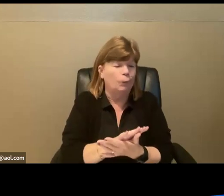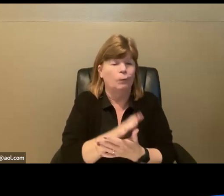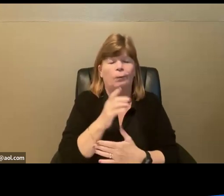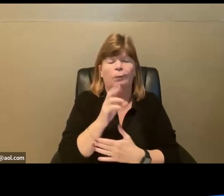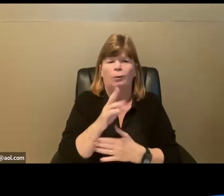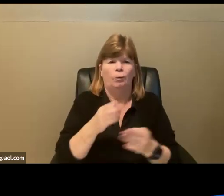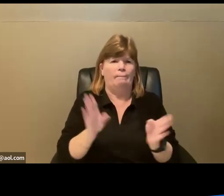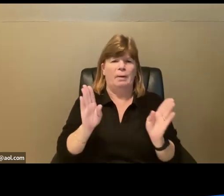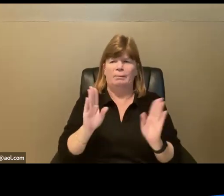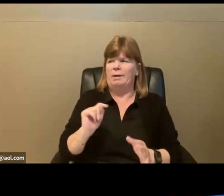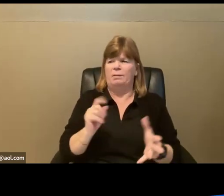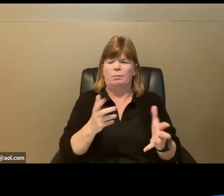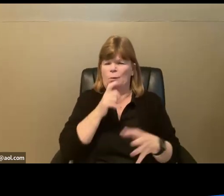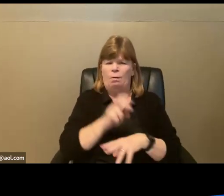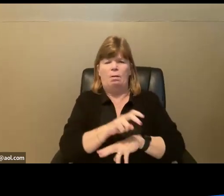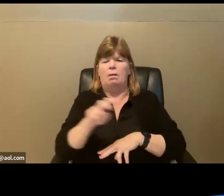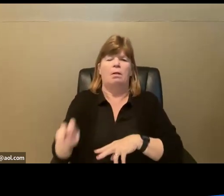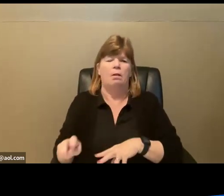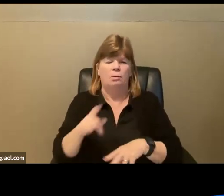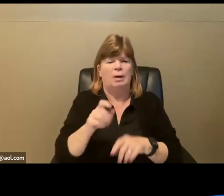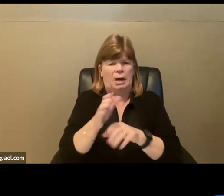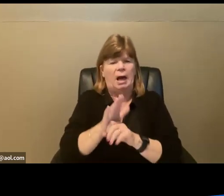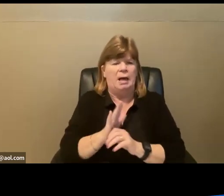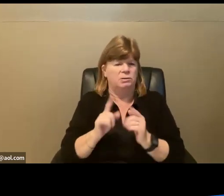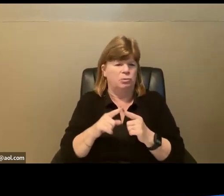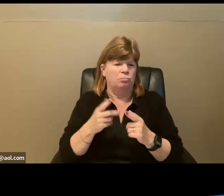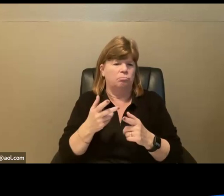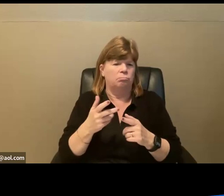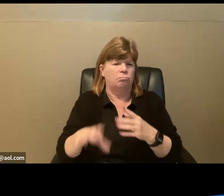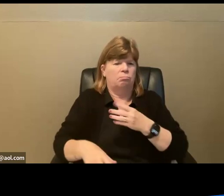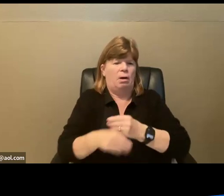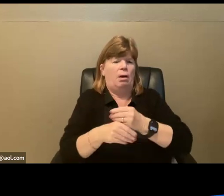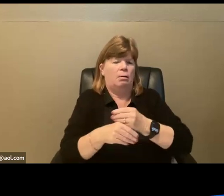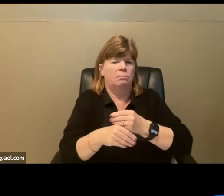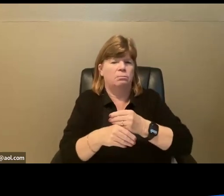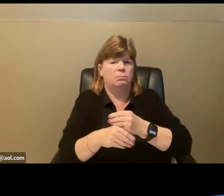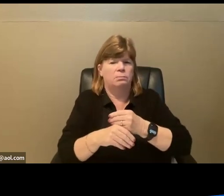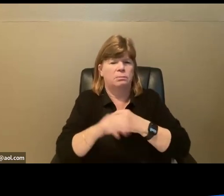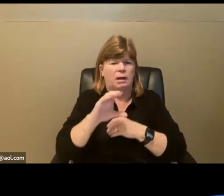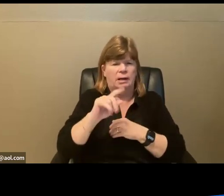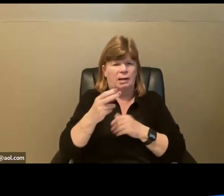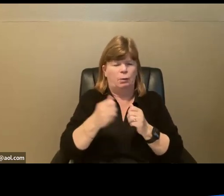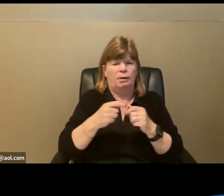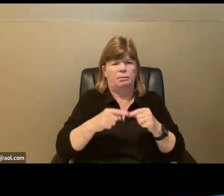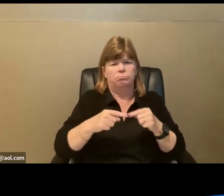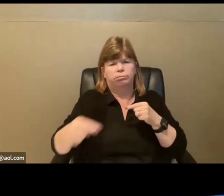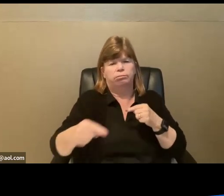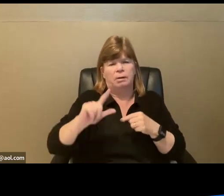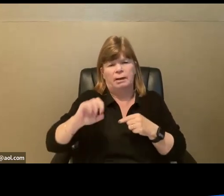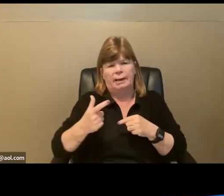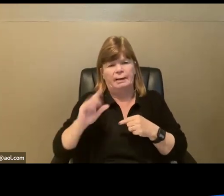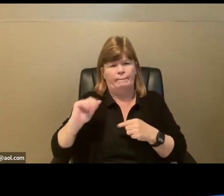público, puedes solicitar que tal vez te den sondas con una bolsa para la pierna o